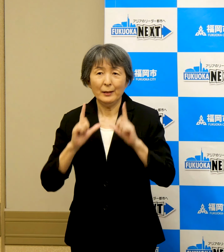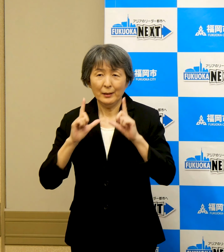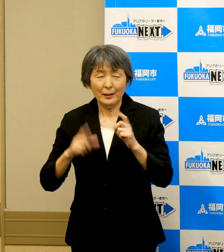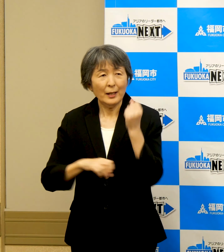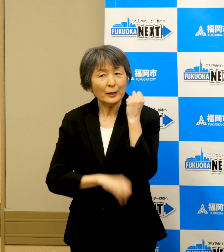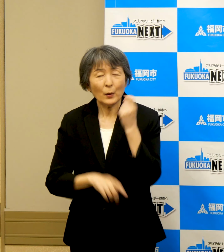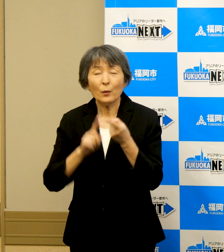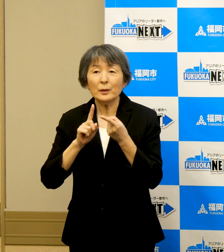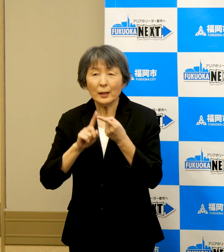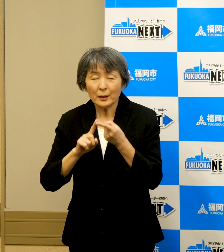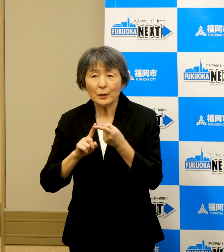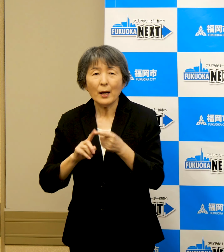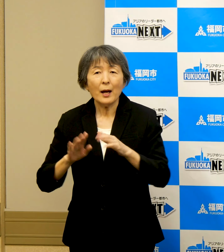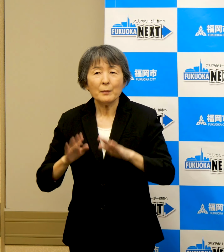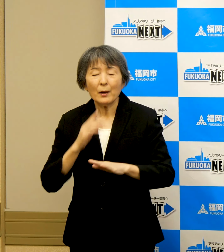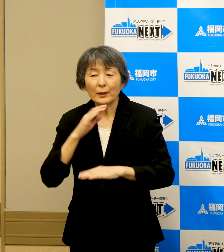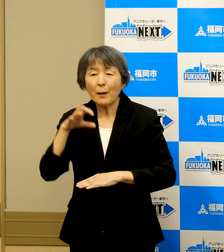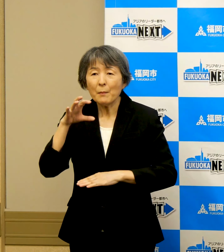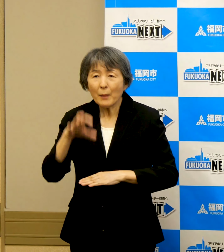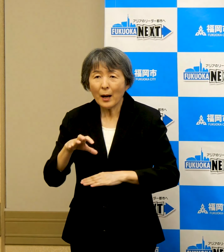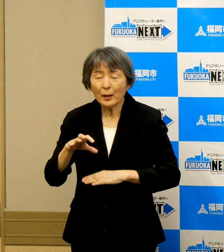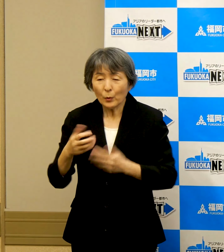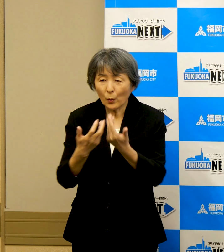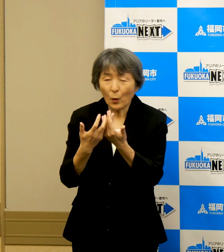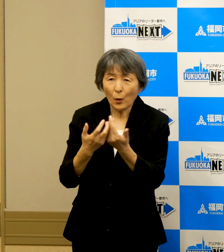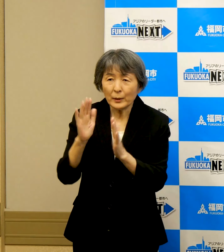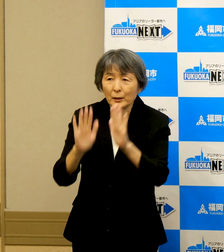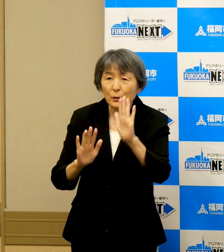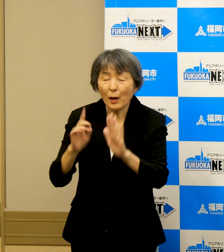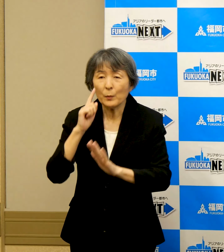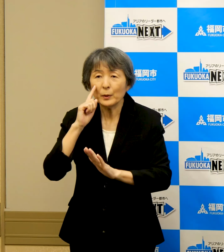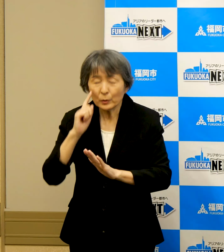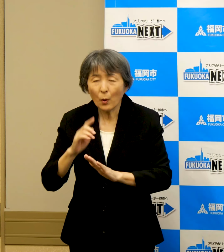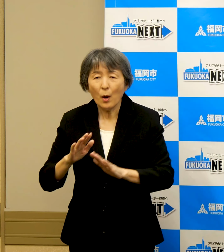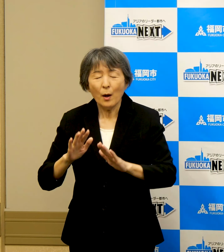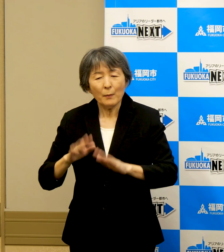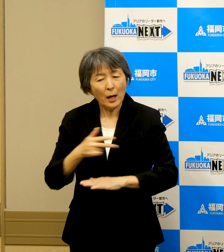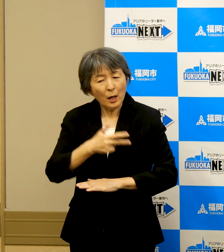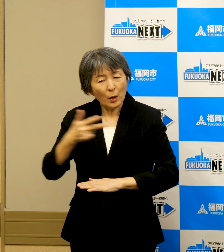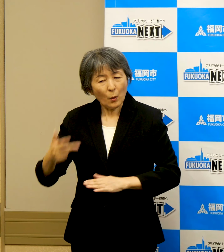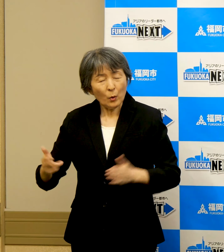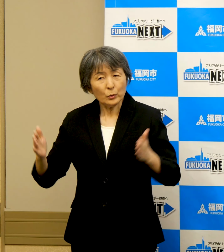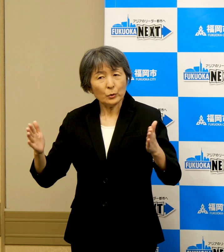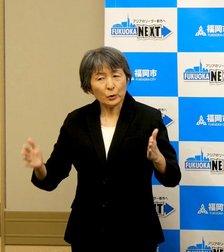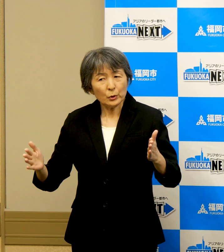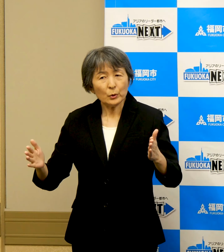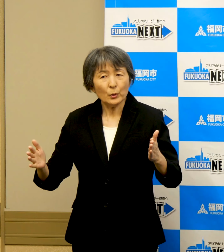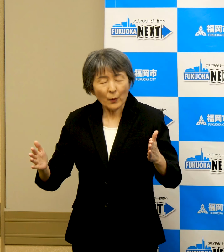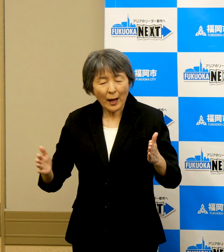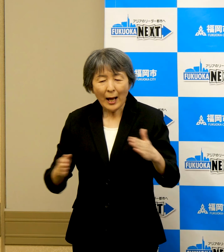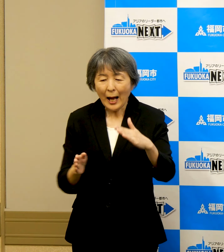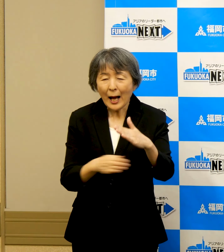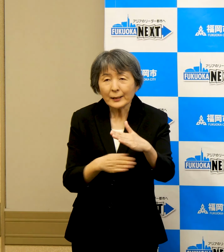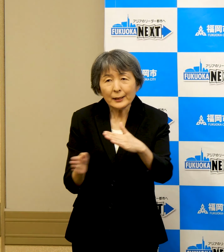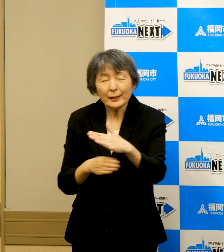今のその現場の混み具合でいくと もう今週からは相当実は空きがある状況です